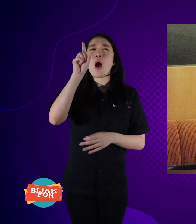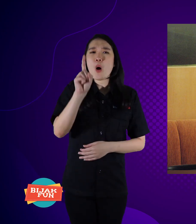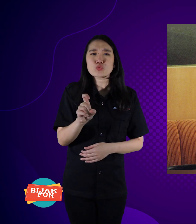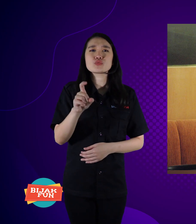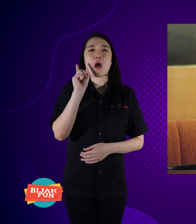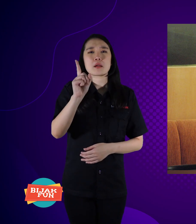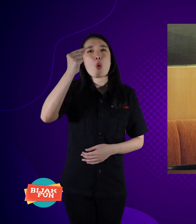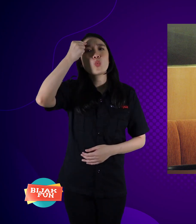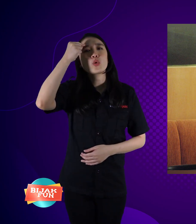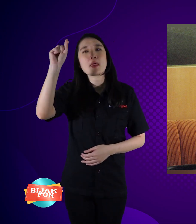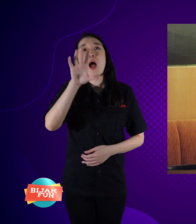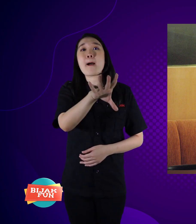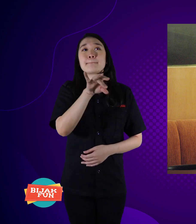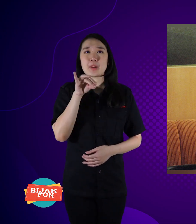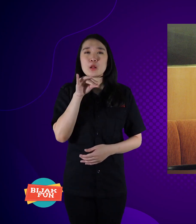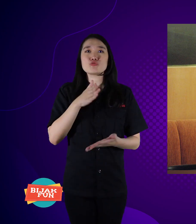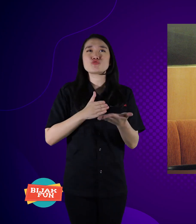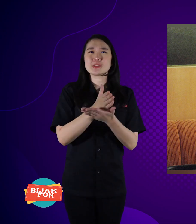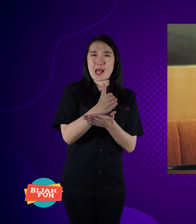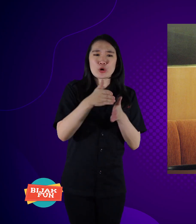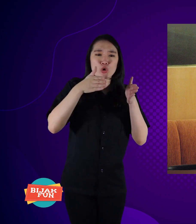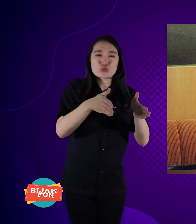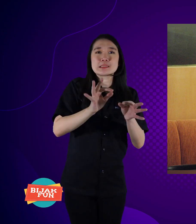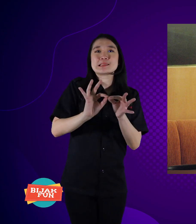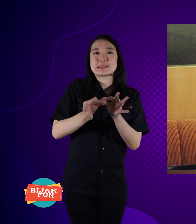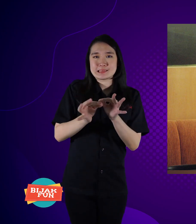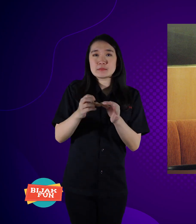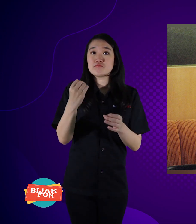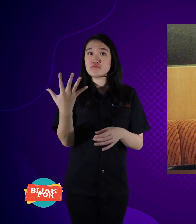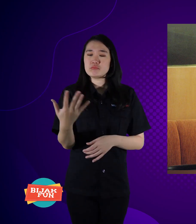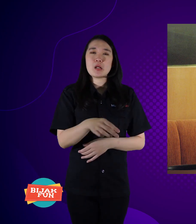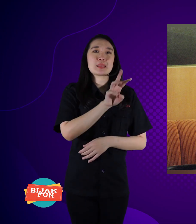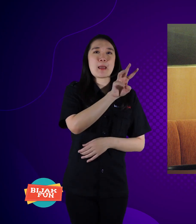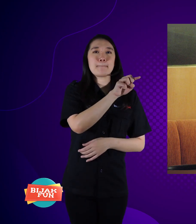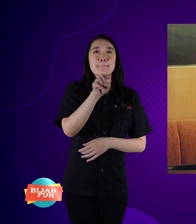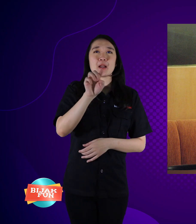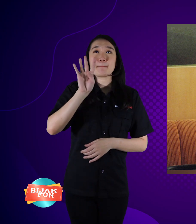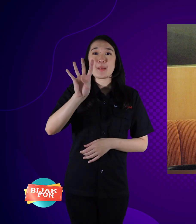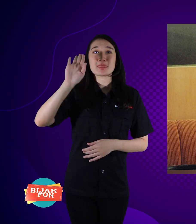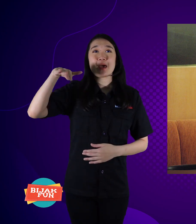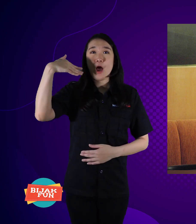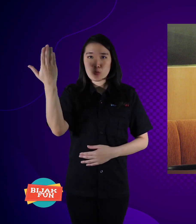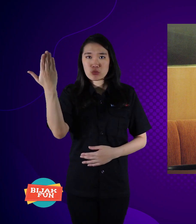harus kuliah di jurusan khusus selama 3-4 tahun,